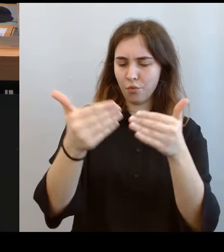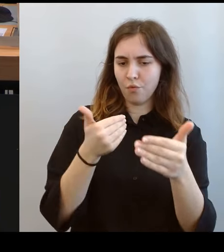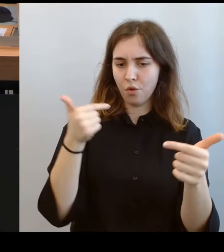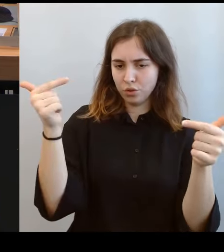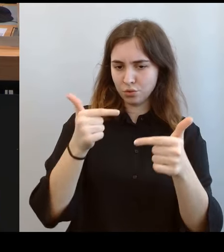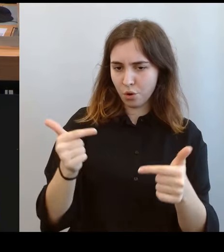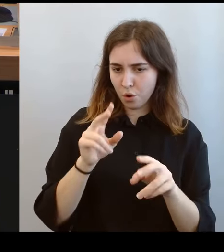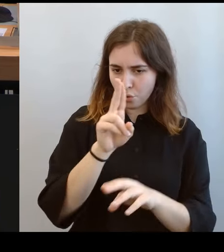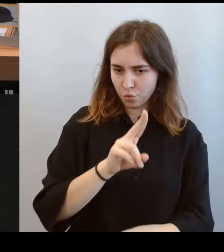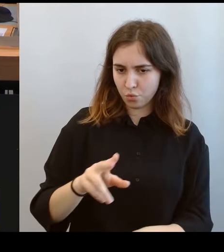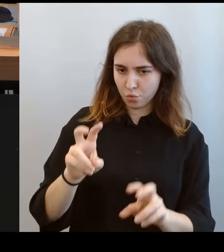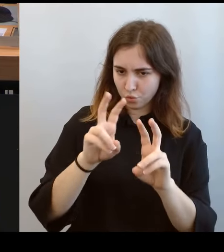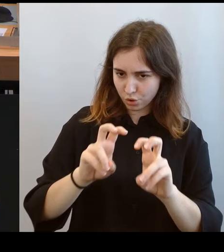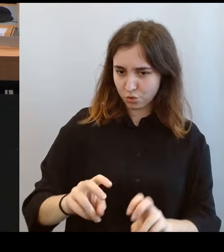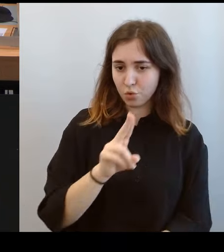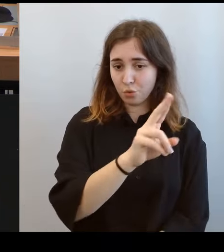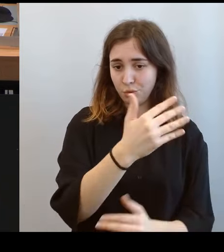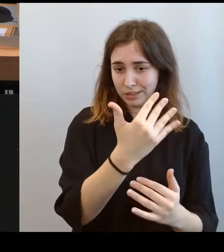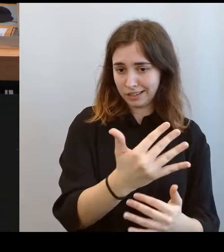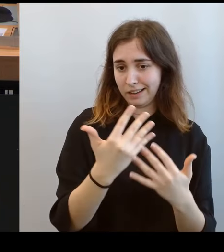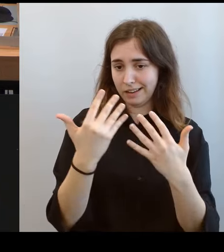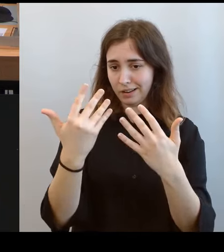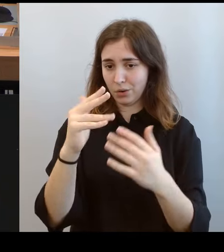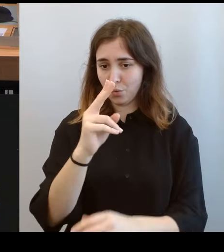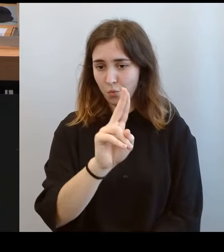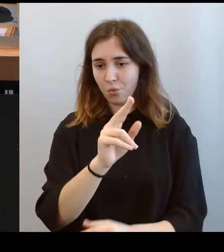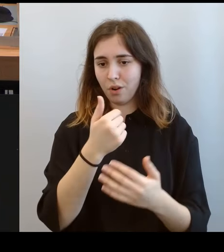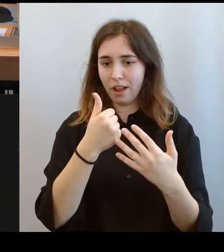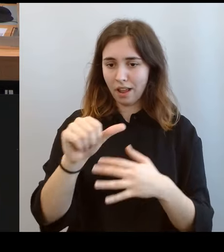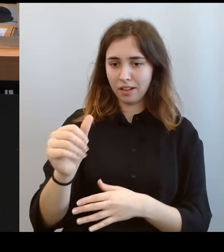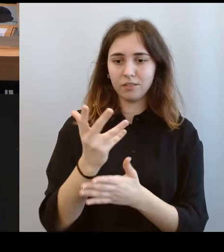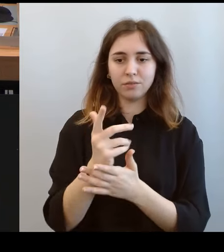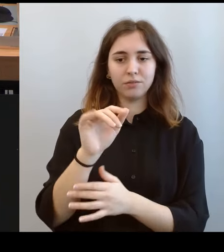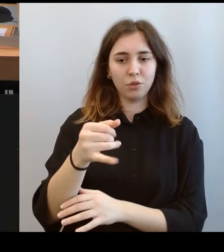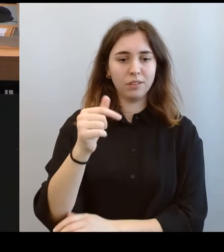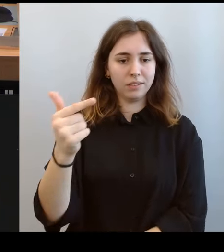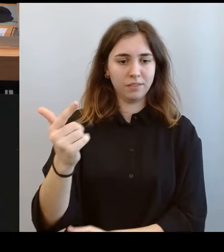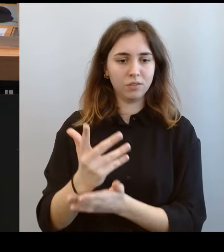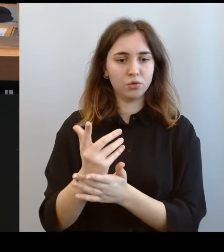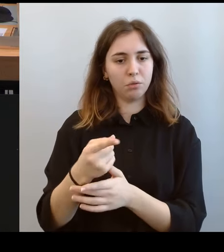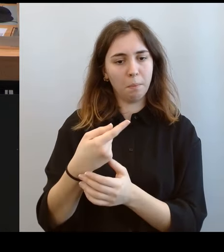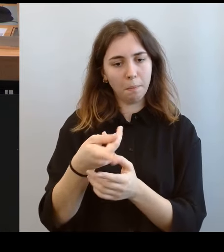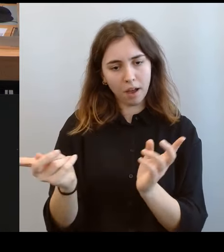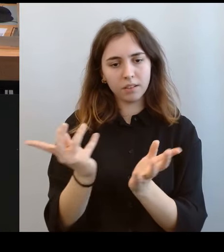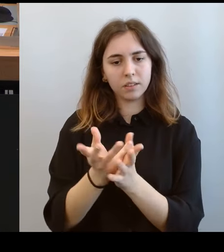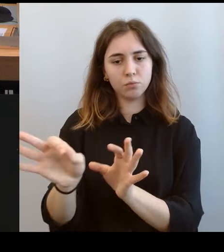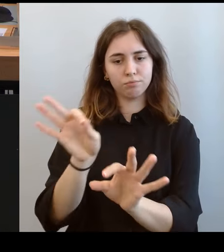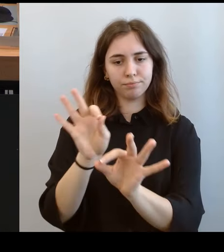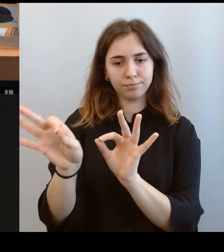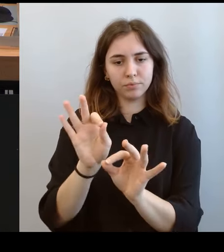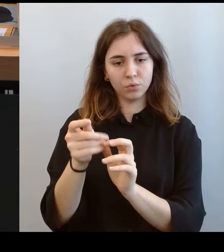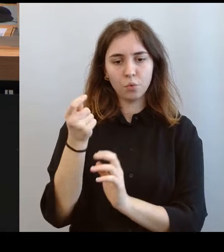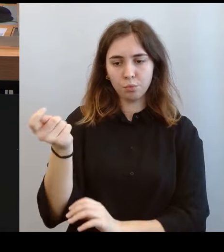Aber leider nicht alle und teilweise auch nur unter dem Konstrukt der Selektivverträge. Das heißt, man muss schon bei einer